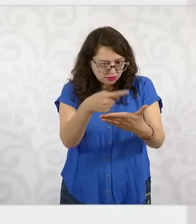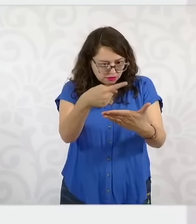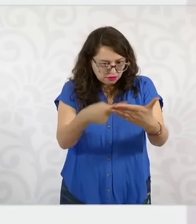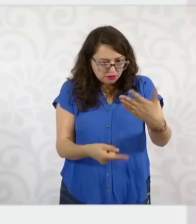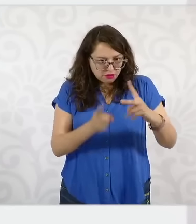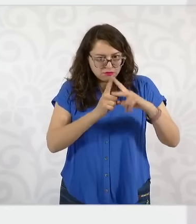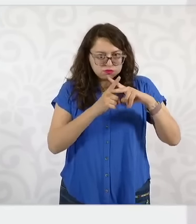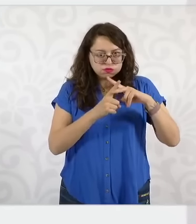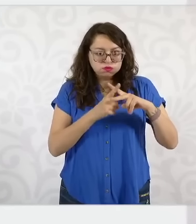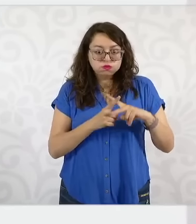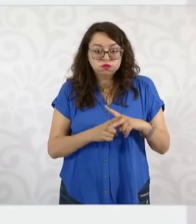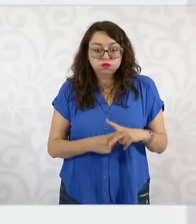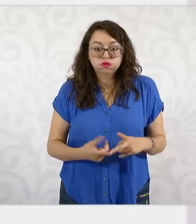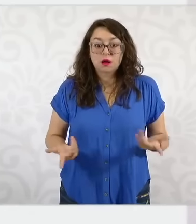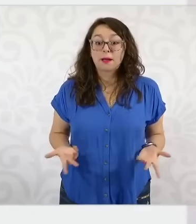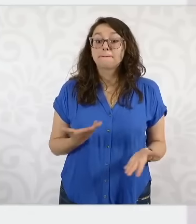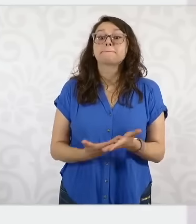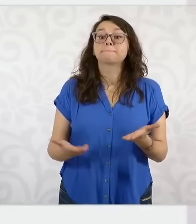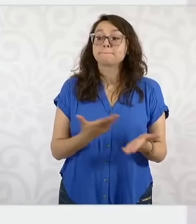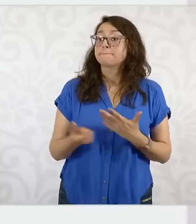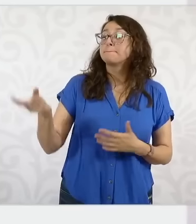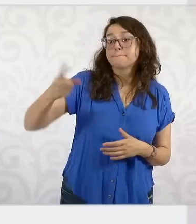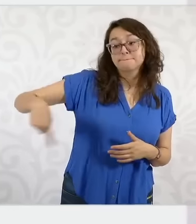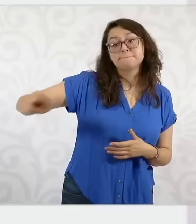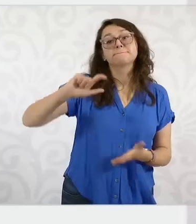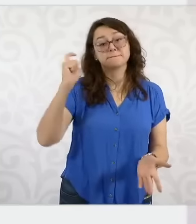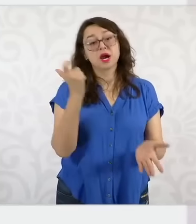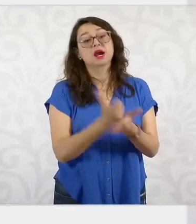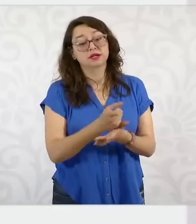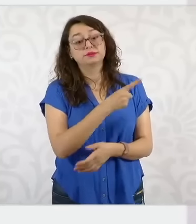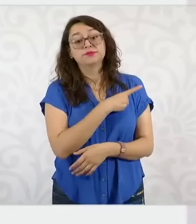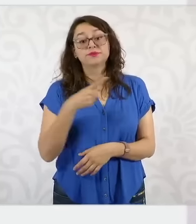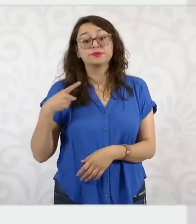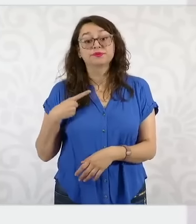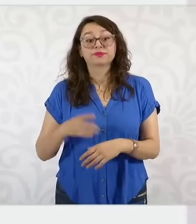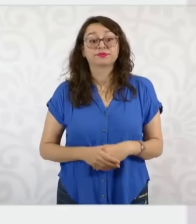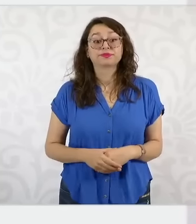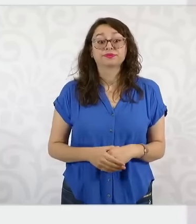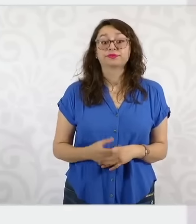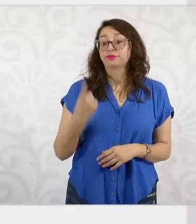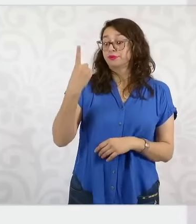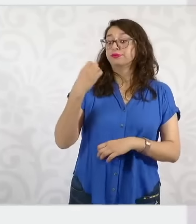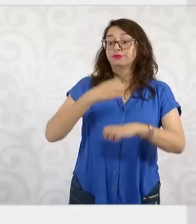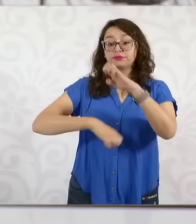Esos impuestos ya no se condonan. Hay un empresario de una televisora ahora que todos